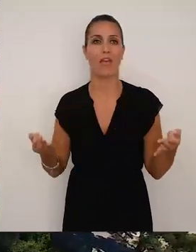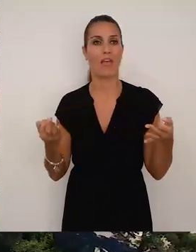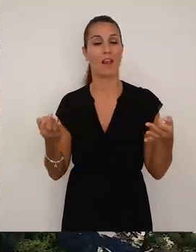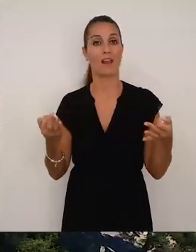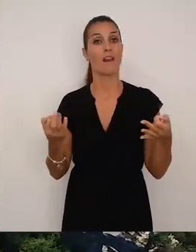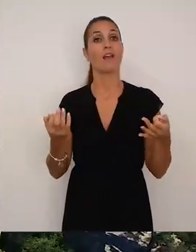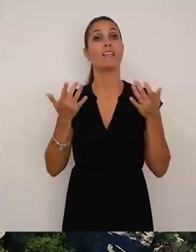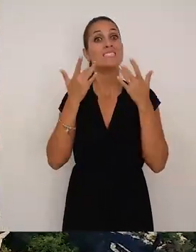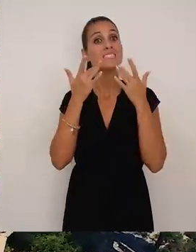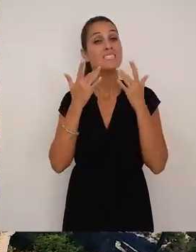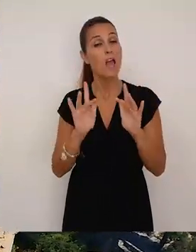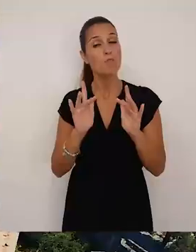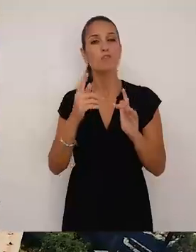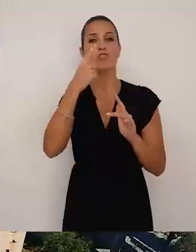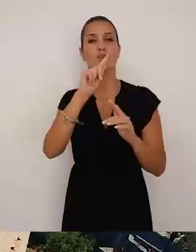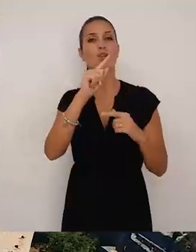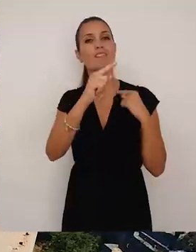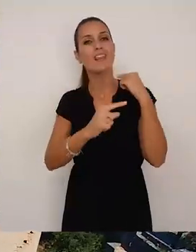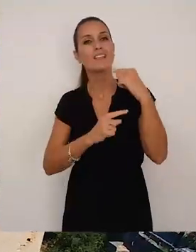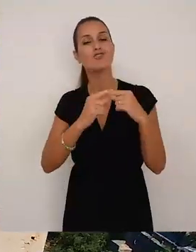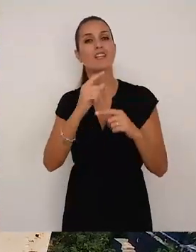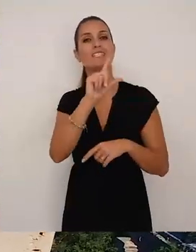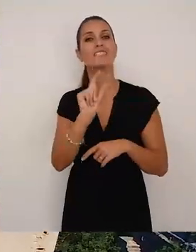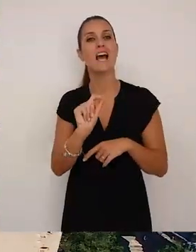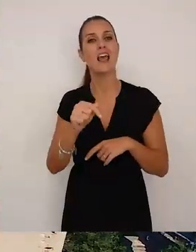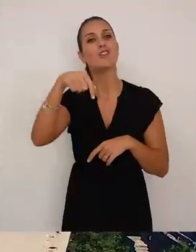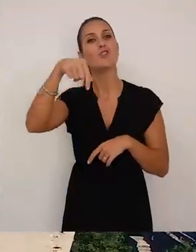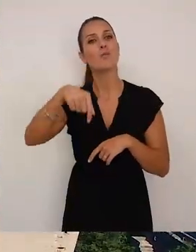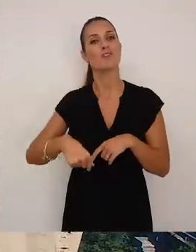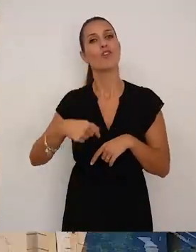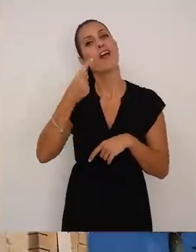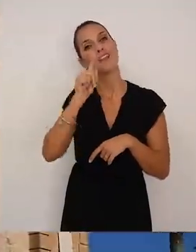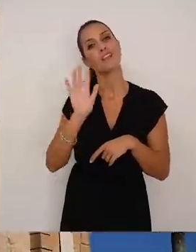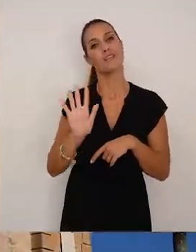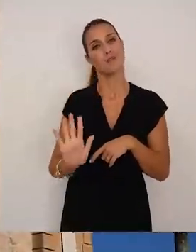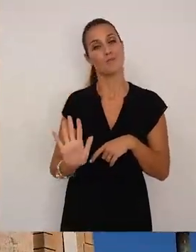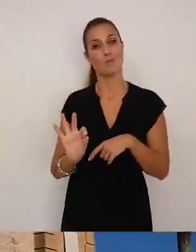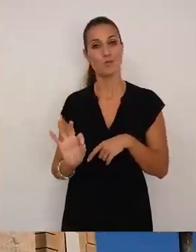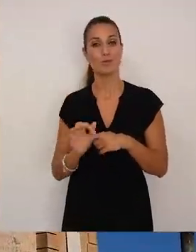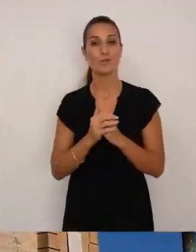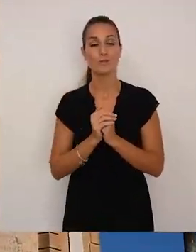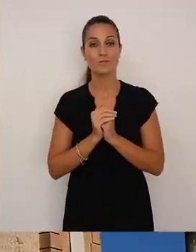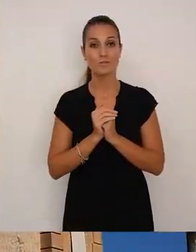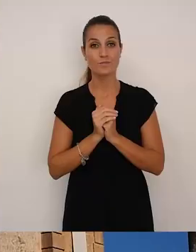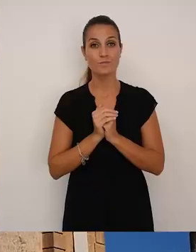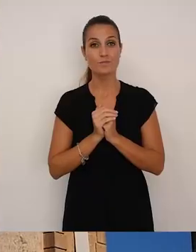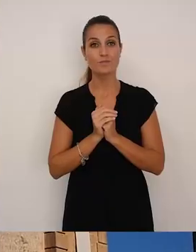curati, retaggio vivente di quella semplicità tipica della tradizione sociale del Salento meridionale.